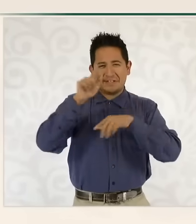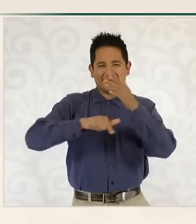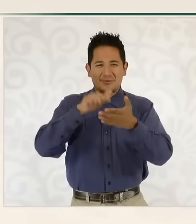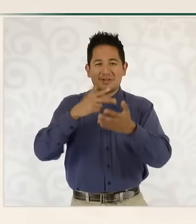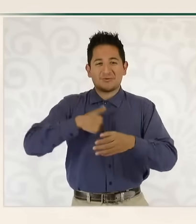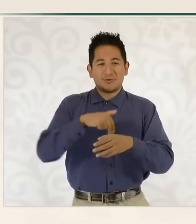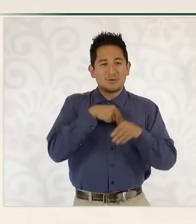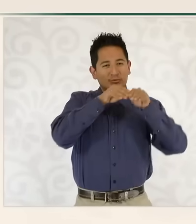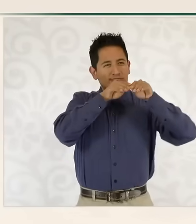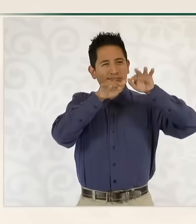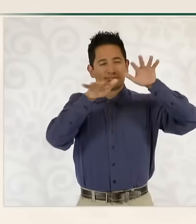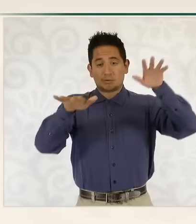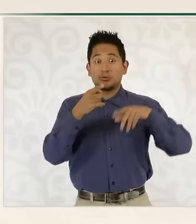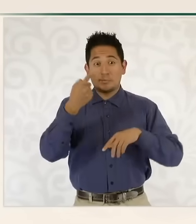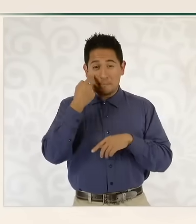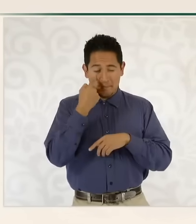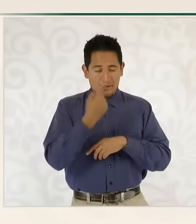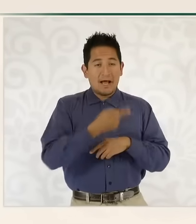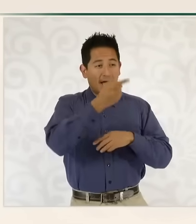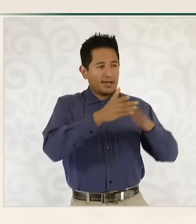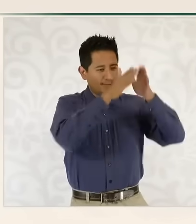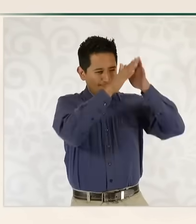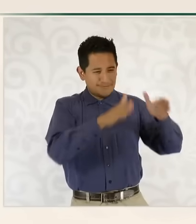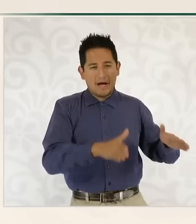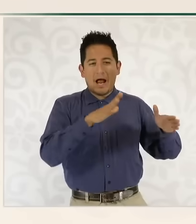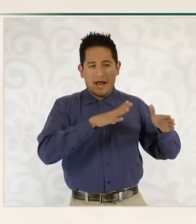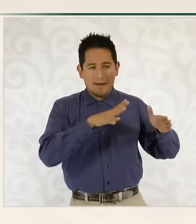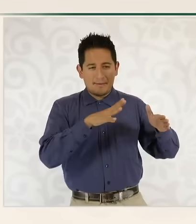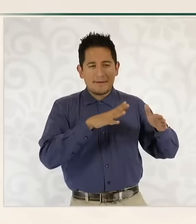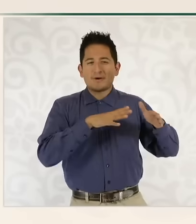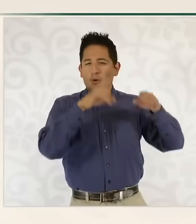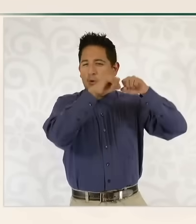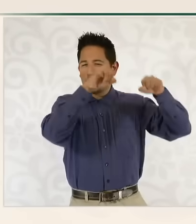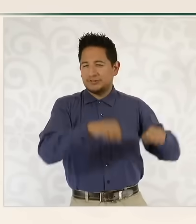funciona el sistema. Eh, aquí está el sistema de transmisión y el sistema de distribución. En esta